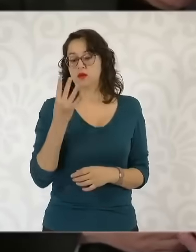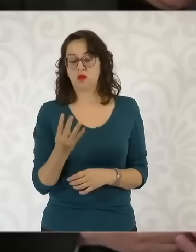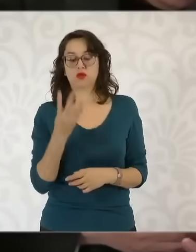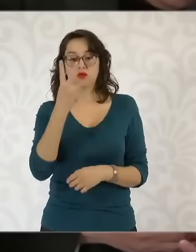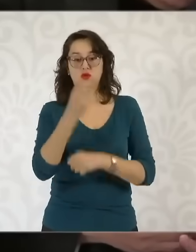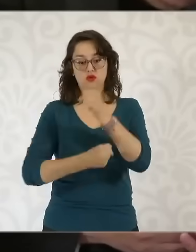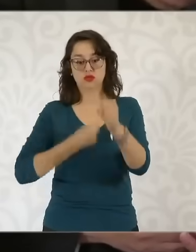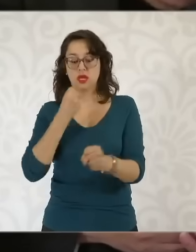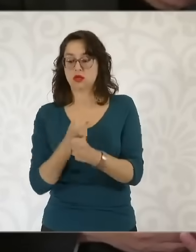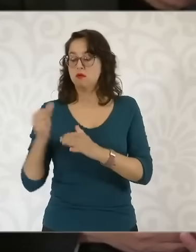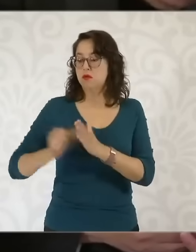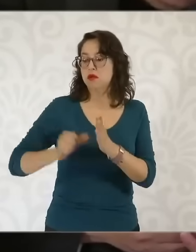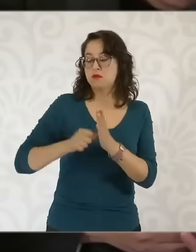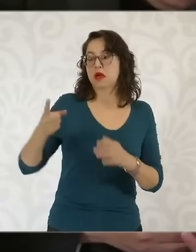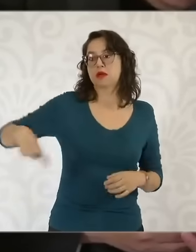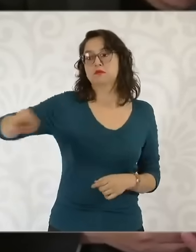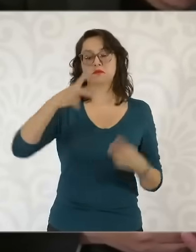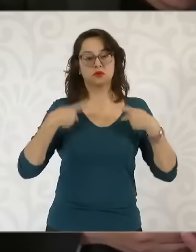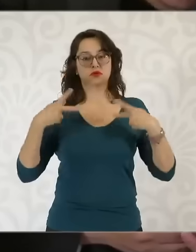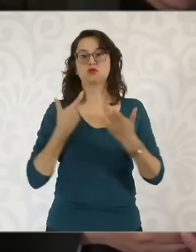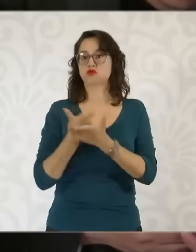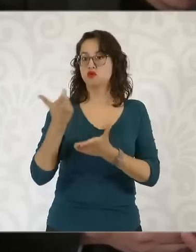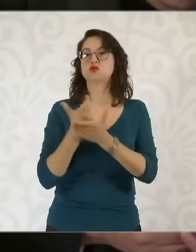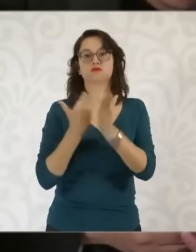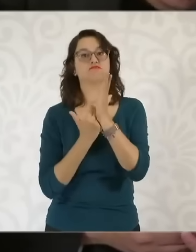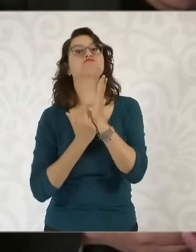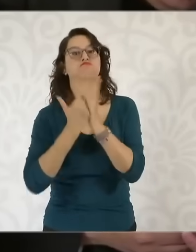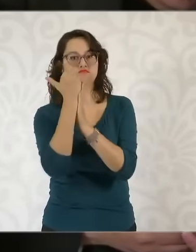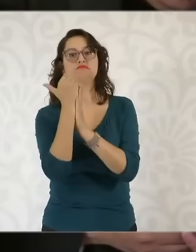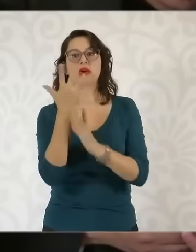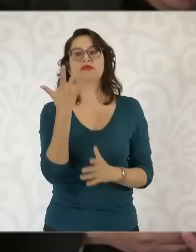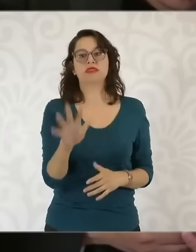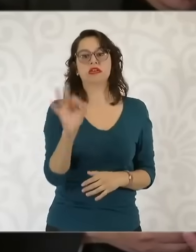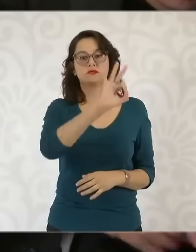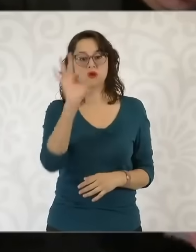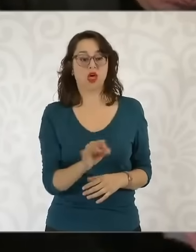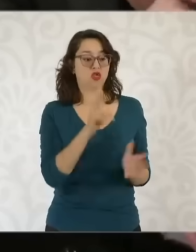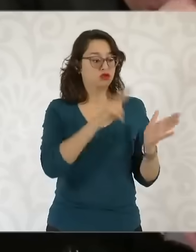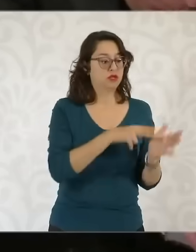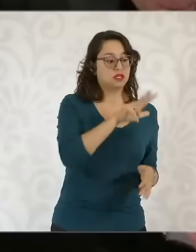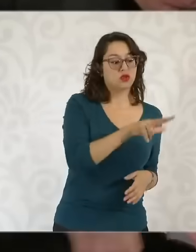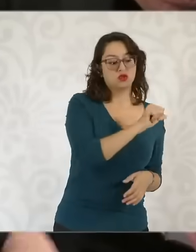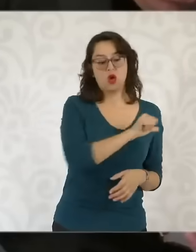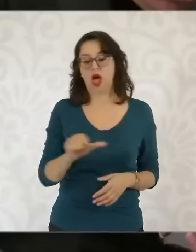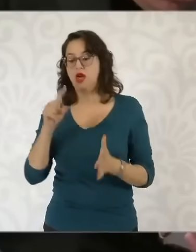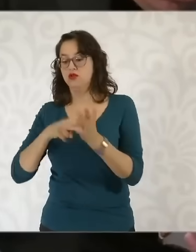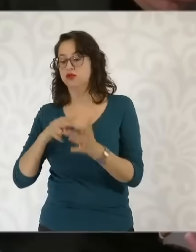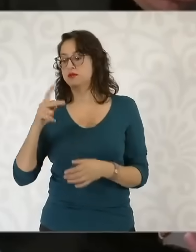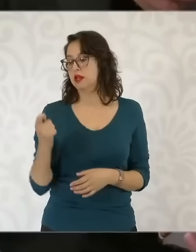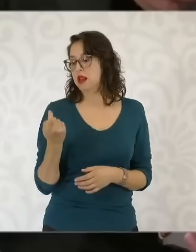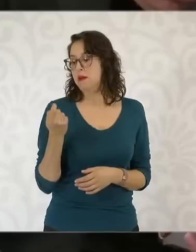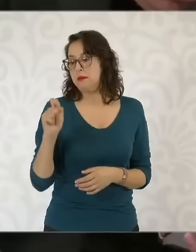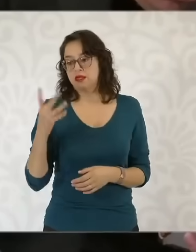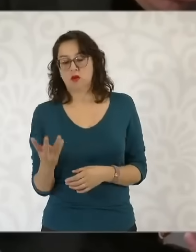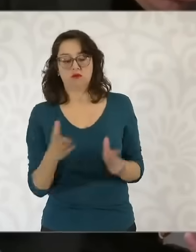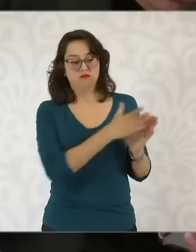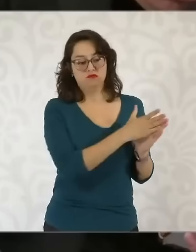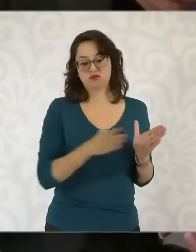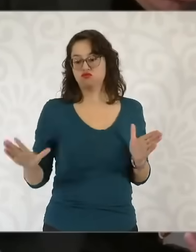mensual aumentó en más del 10% y de 2018 a 2024 aumentó en 15%. ¿Qué dicen estos datos? Pues de